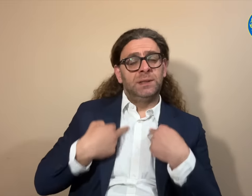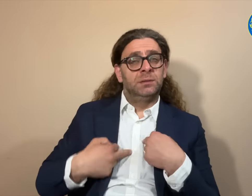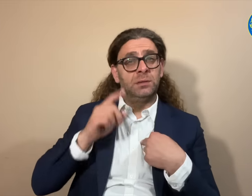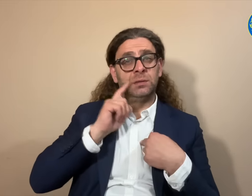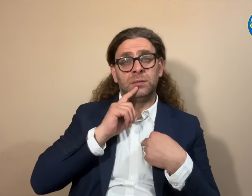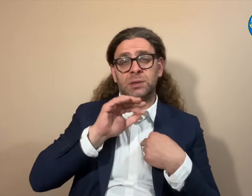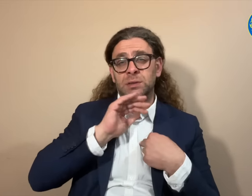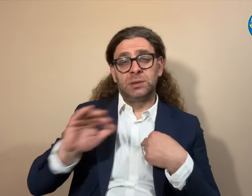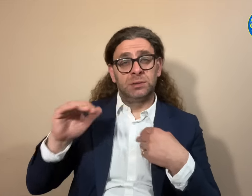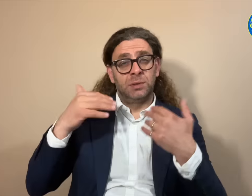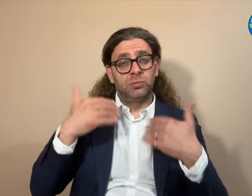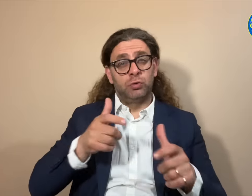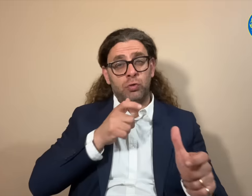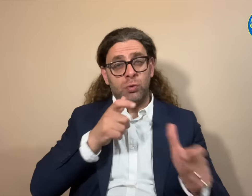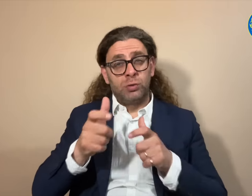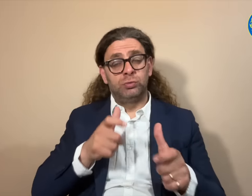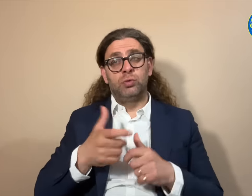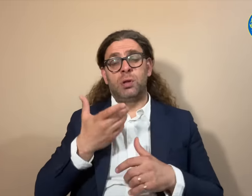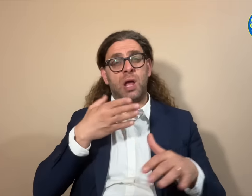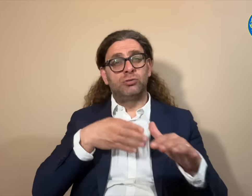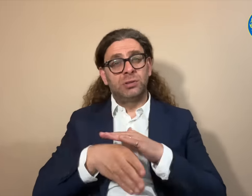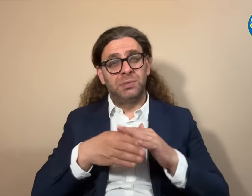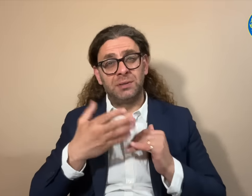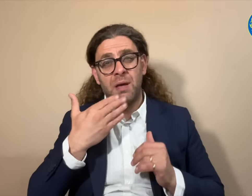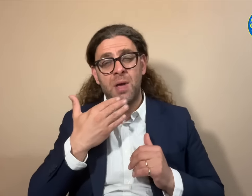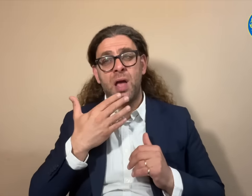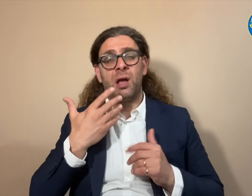I Sordi conducono un'esistenza pesantemente discriminante, riguardo alla comunicazione, alla mancanza di accessibilità, a tutto.